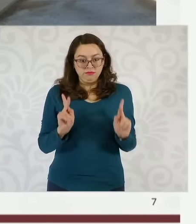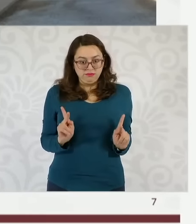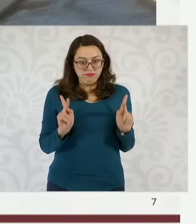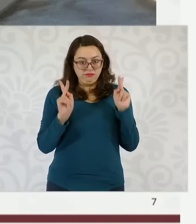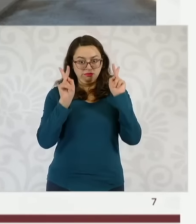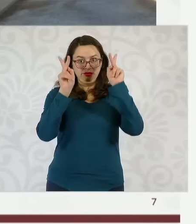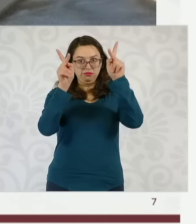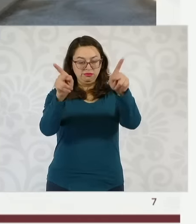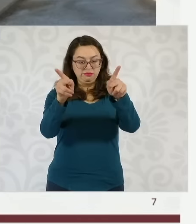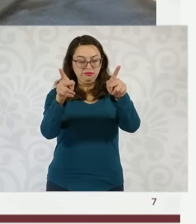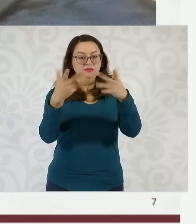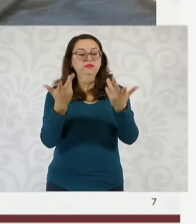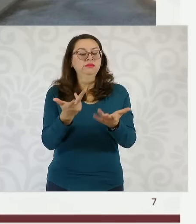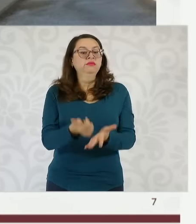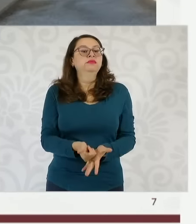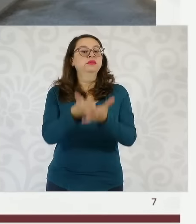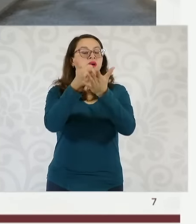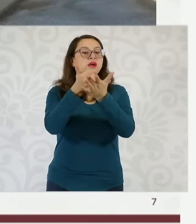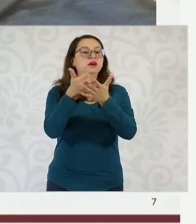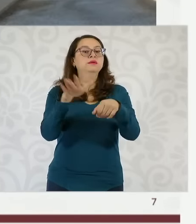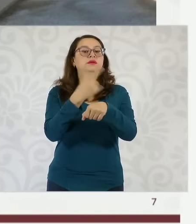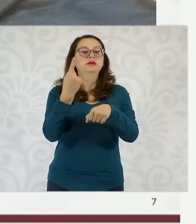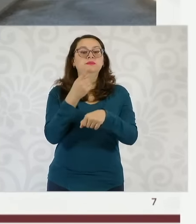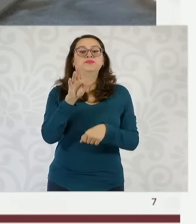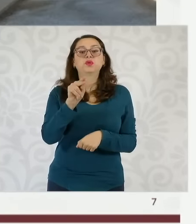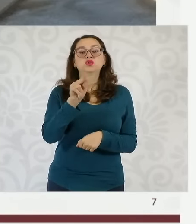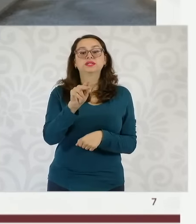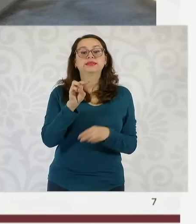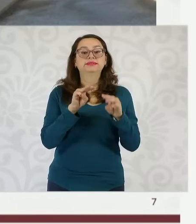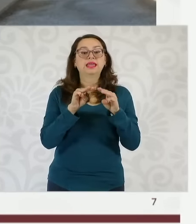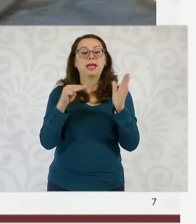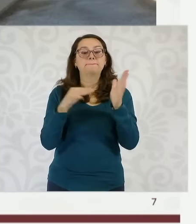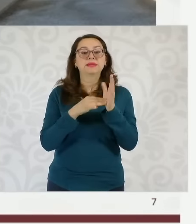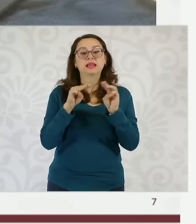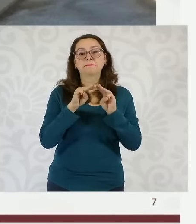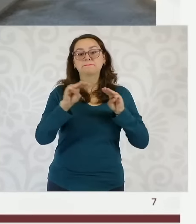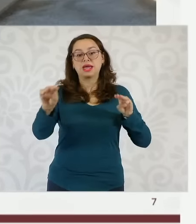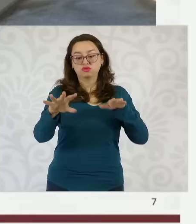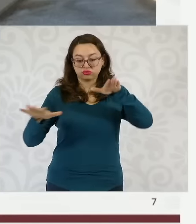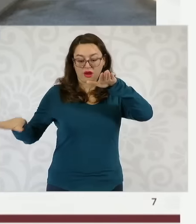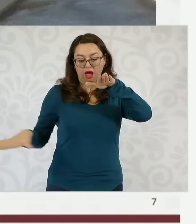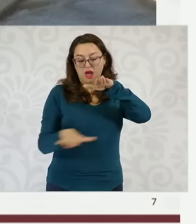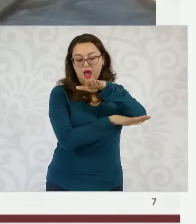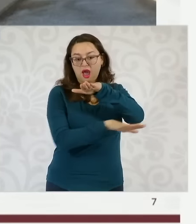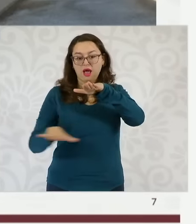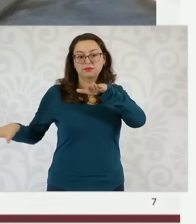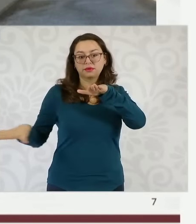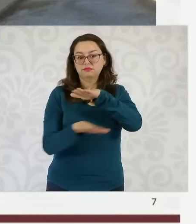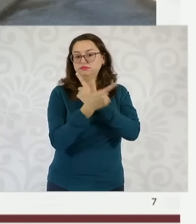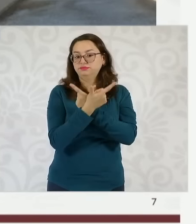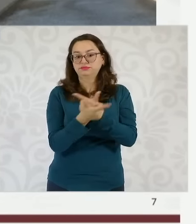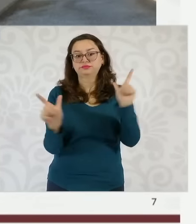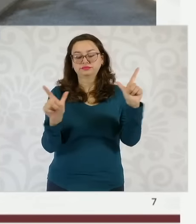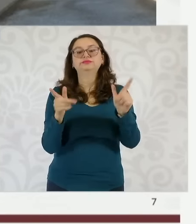elevarse generó liberó 80,000 met²ad de un espacio público en el cual se construye un parque lineal